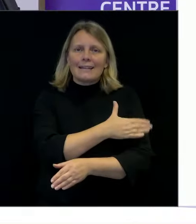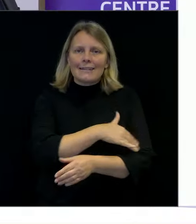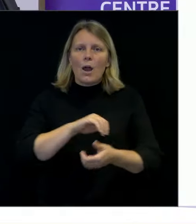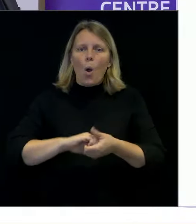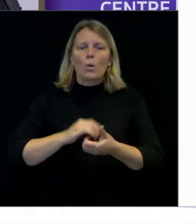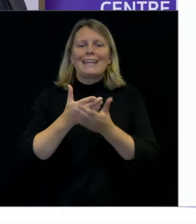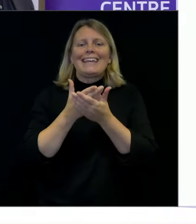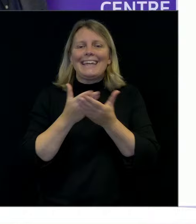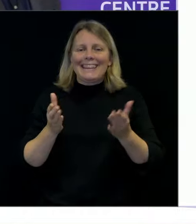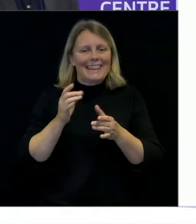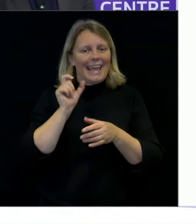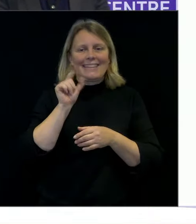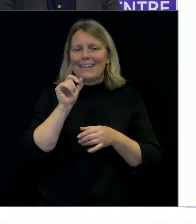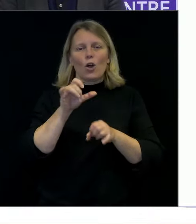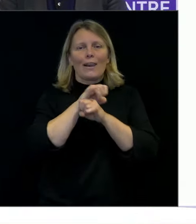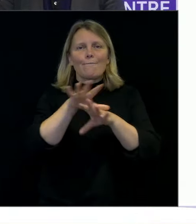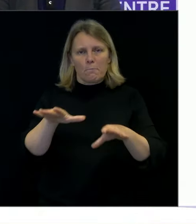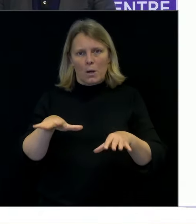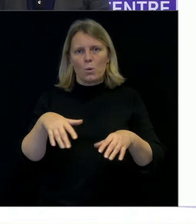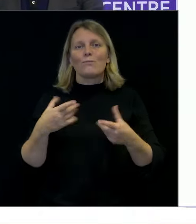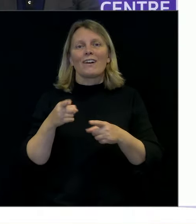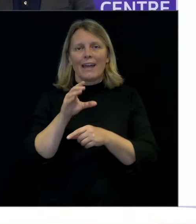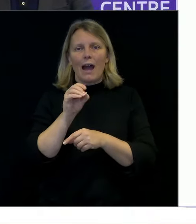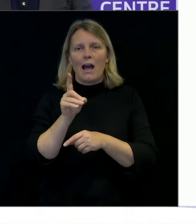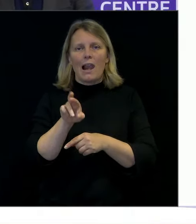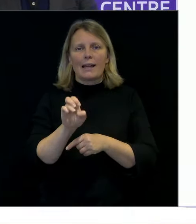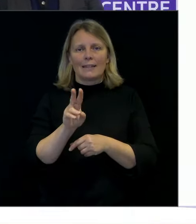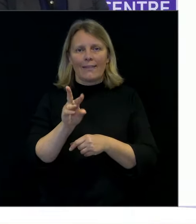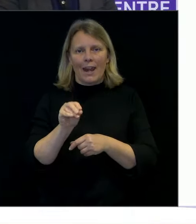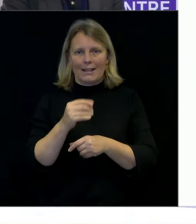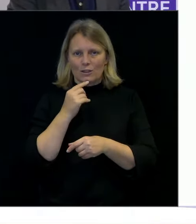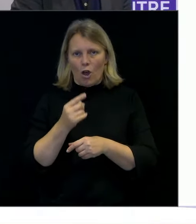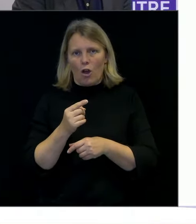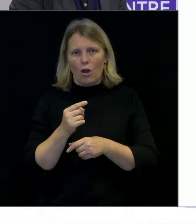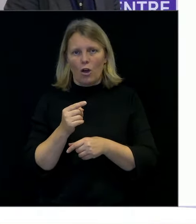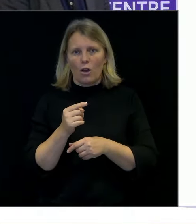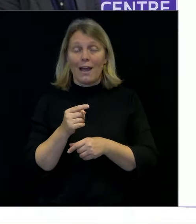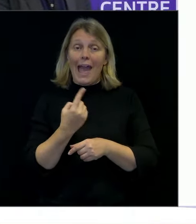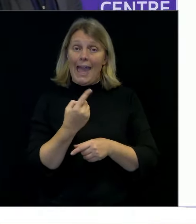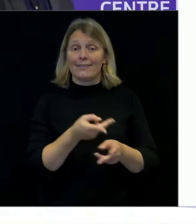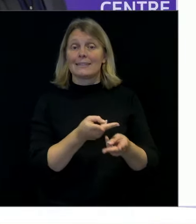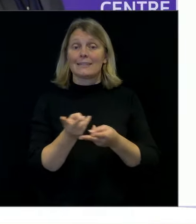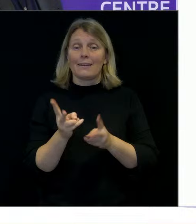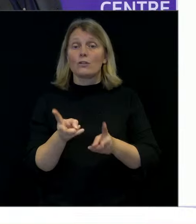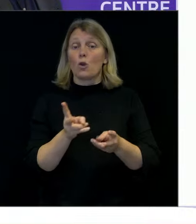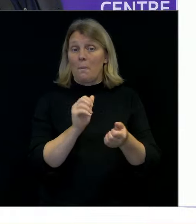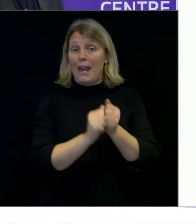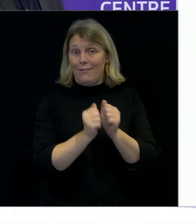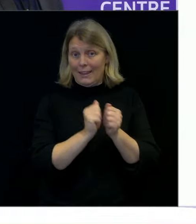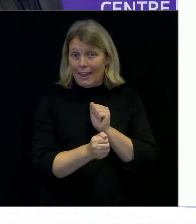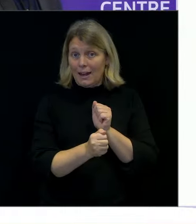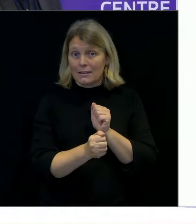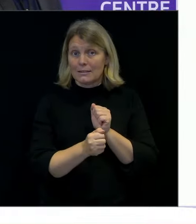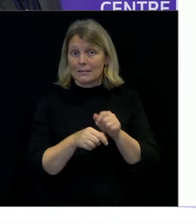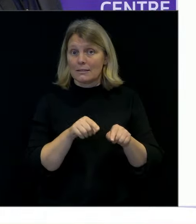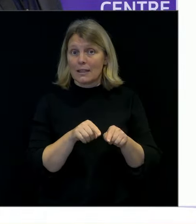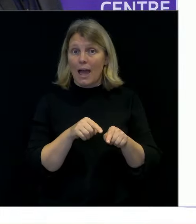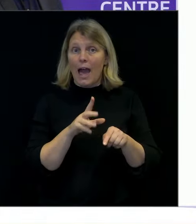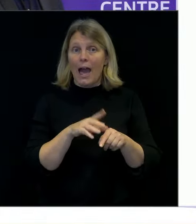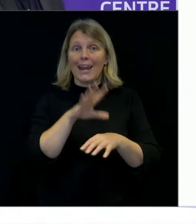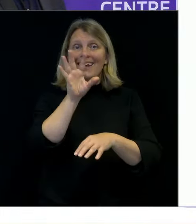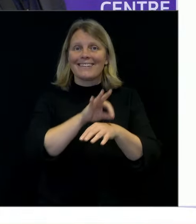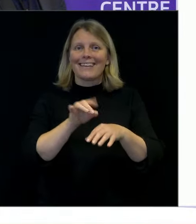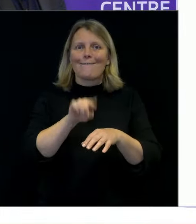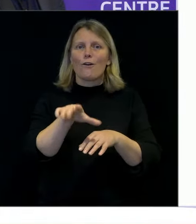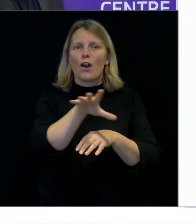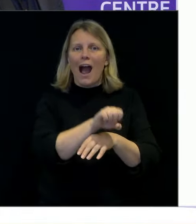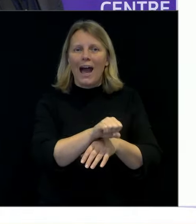Det var precis det som Alexandra gick in på.